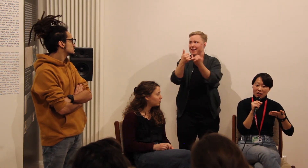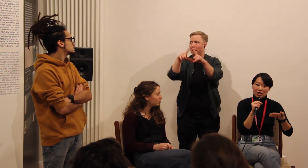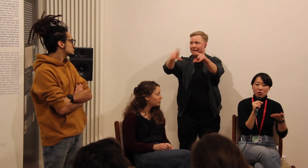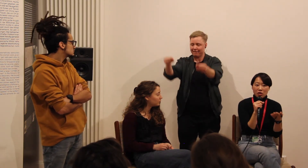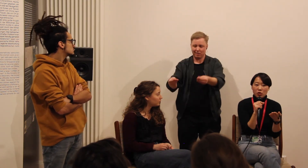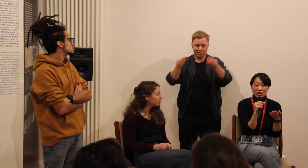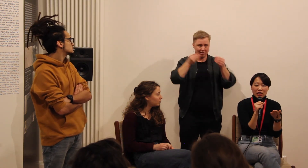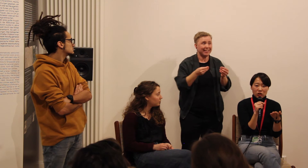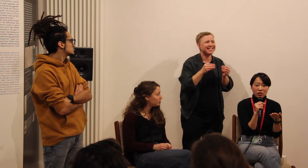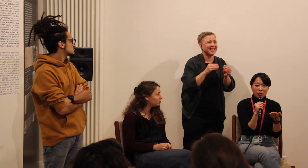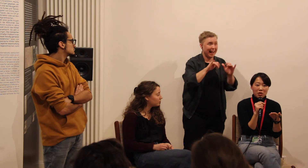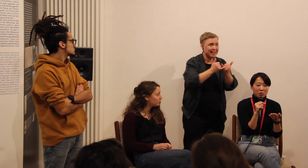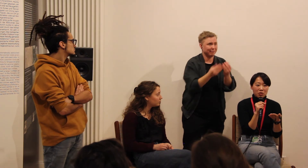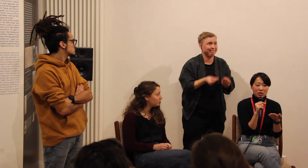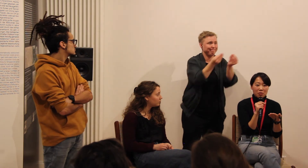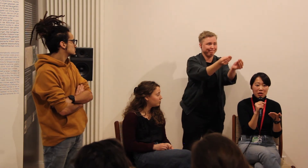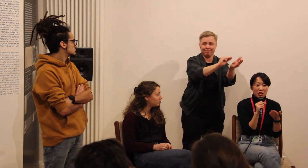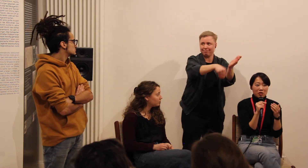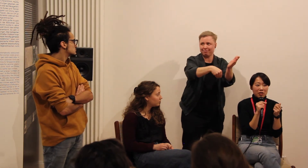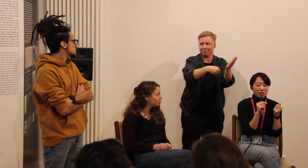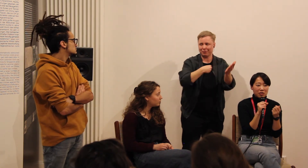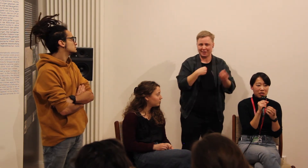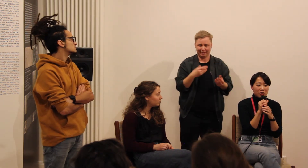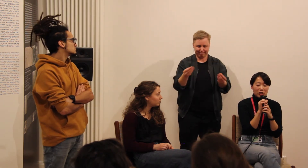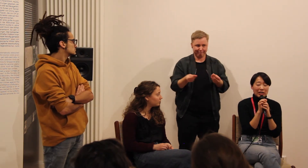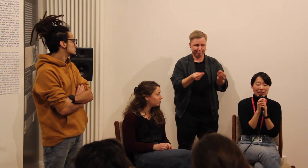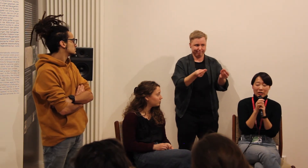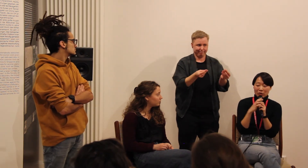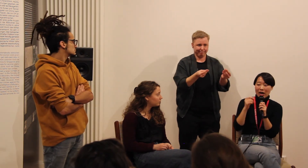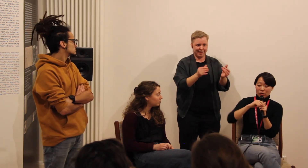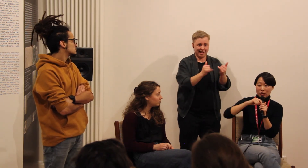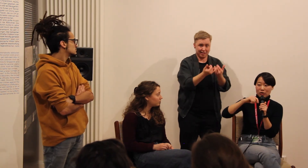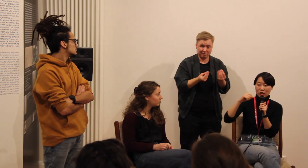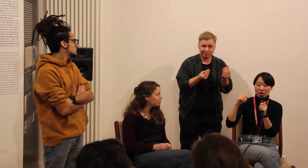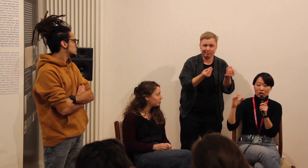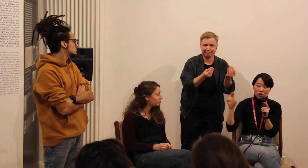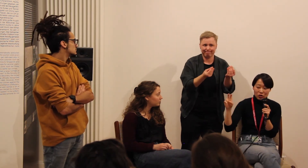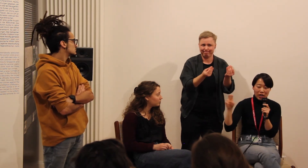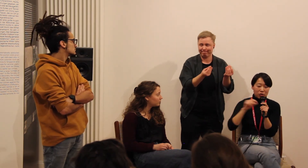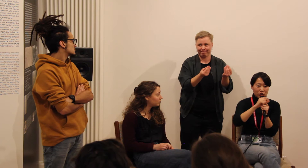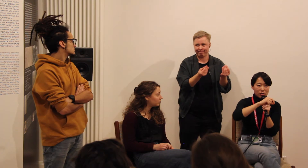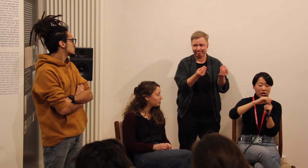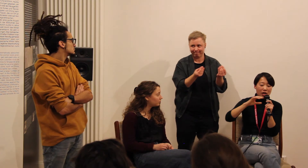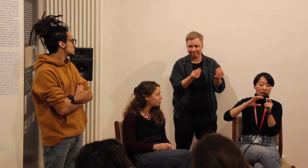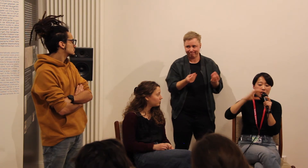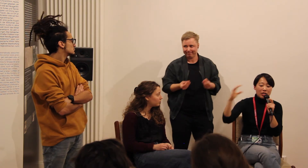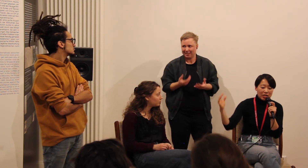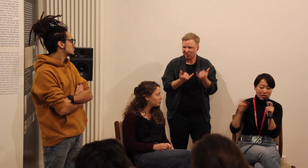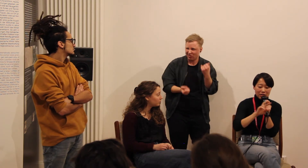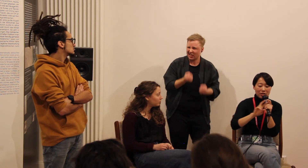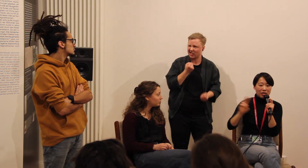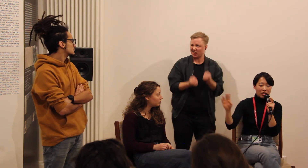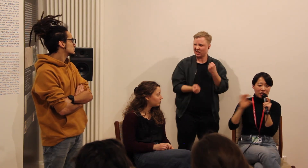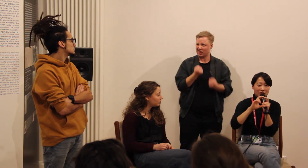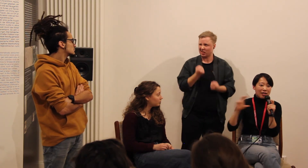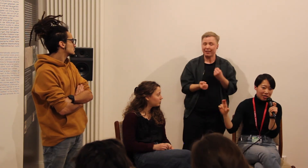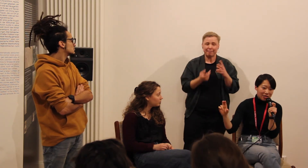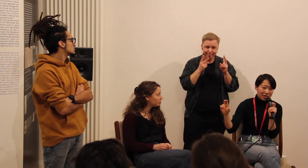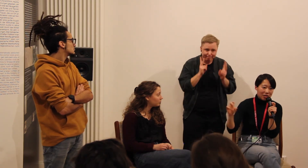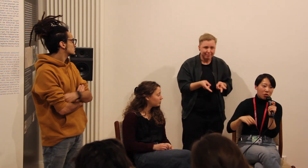Es war immer sehr schwer für mich, weil meine Eltern nicht wussten, wie sie einen Satz aufbauen mussten.